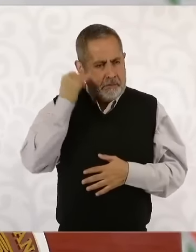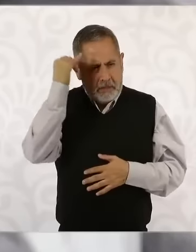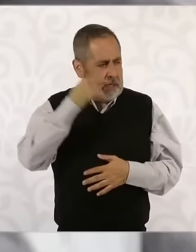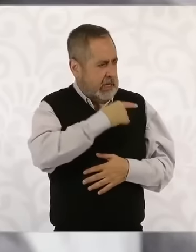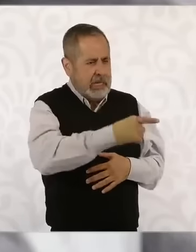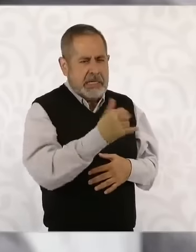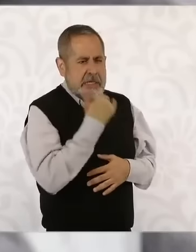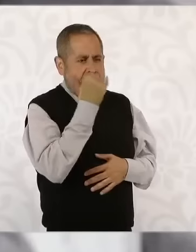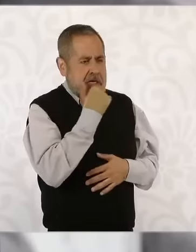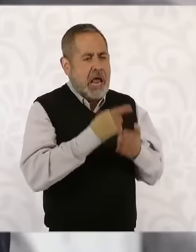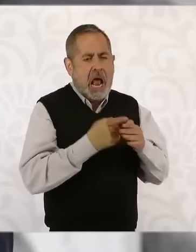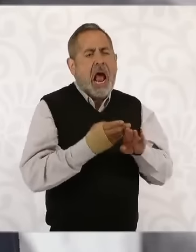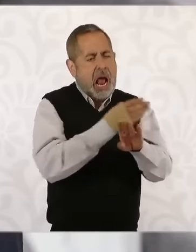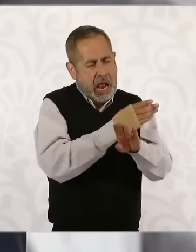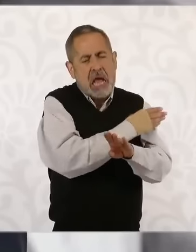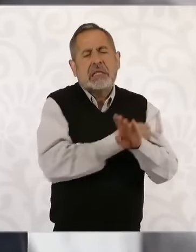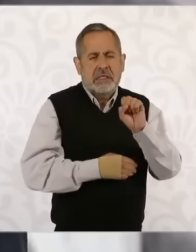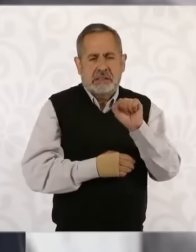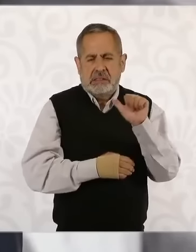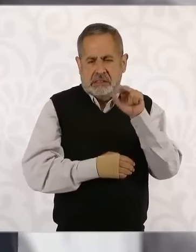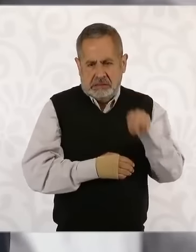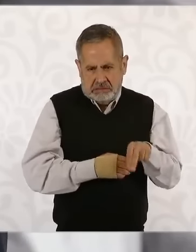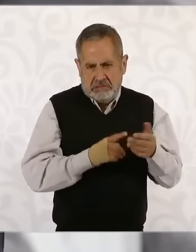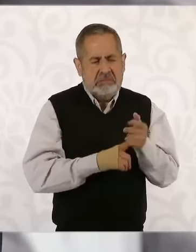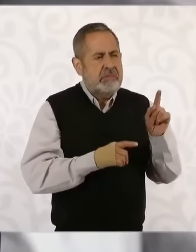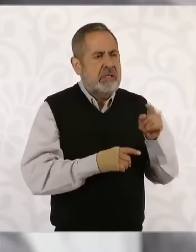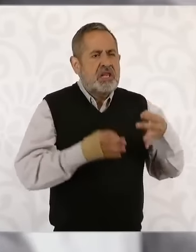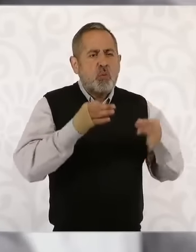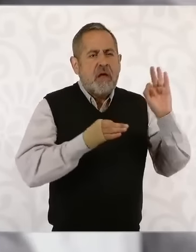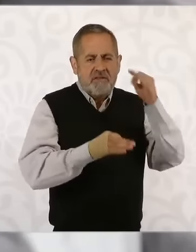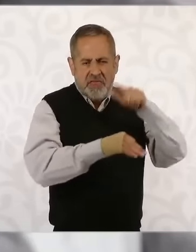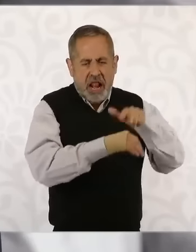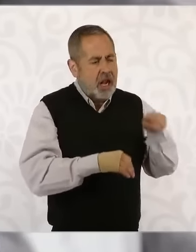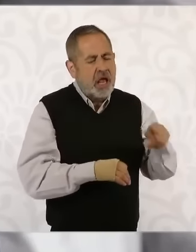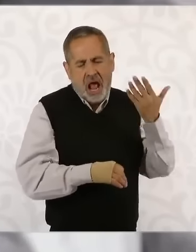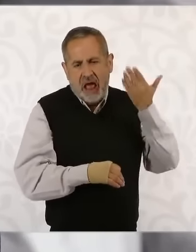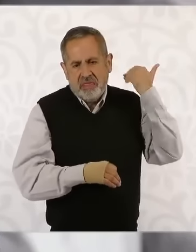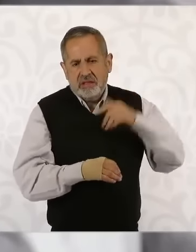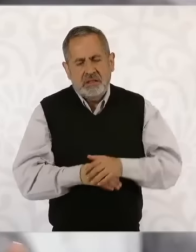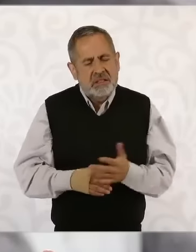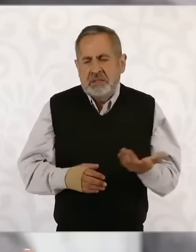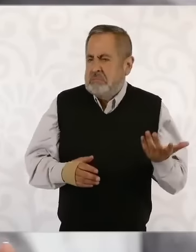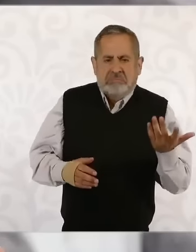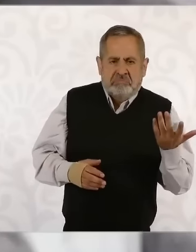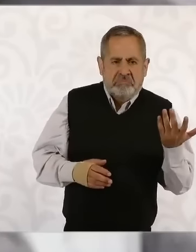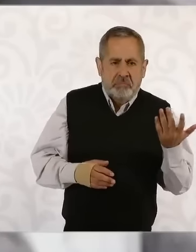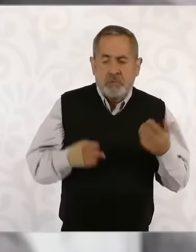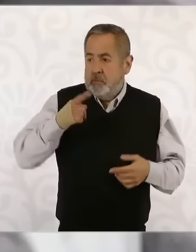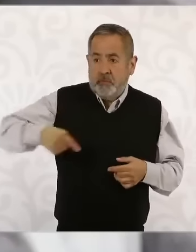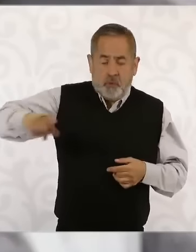de la Corte y de algunos tribunales federales, se venían levantando todos los bloqueos a cuentas de